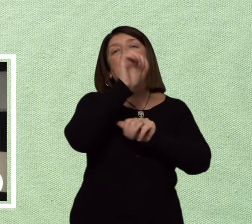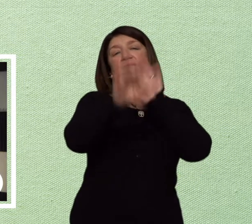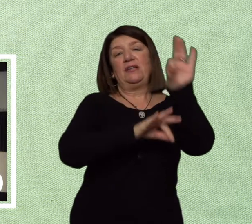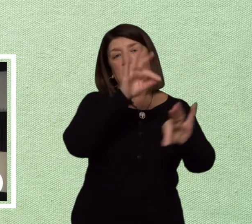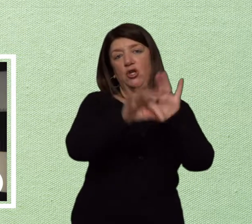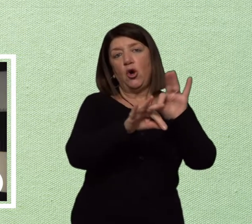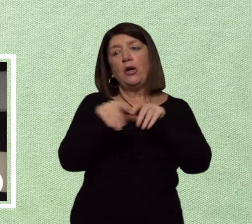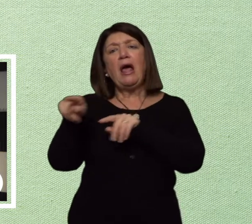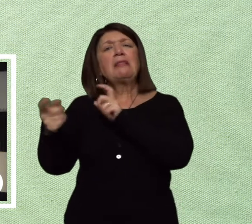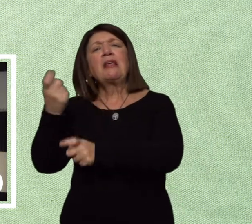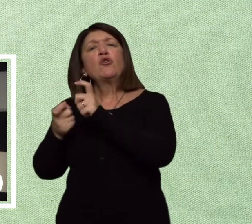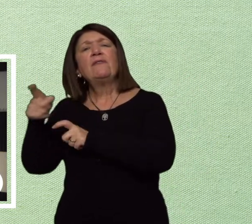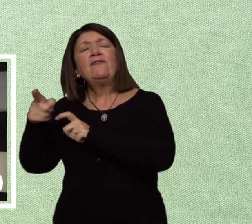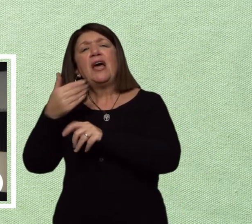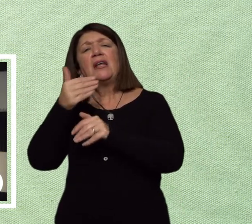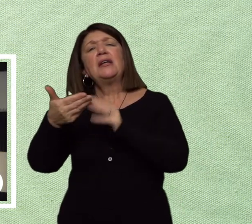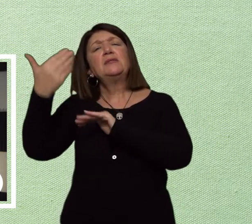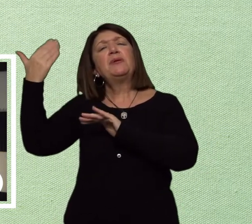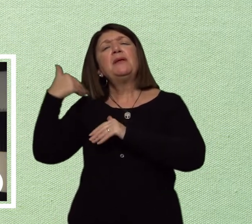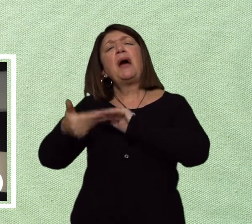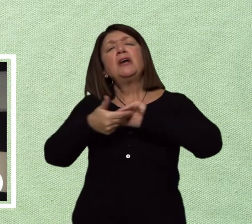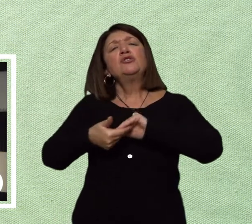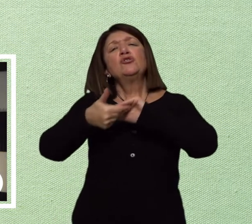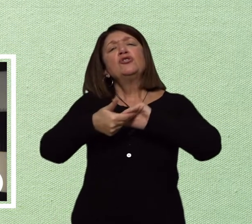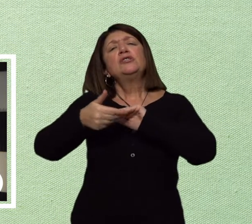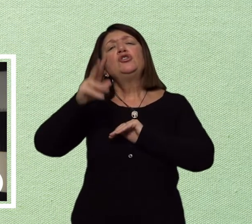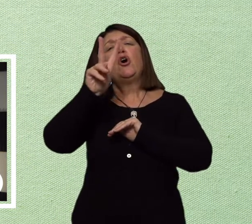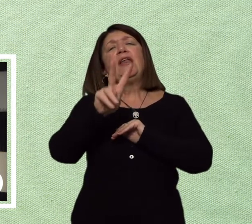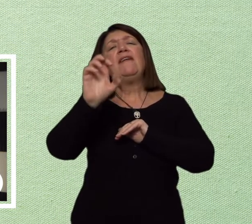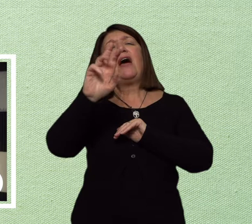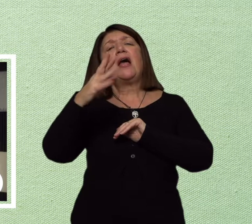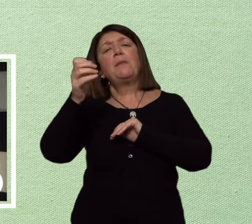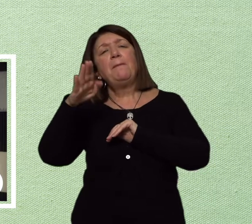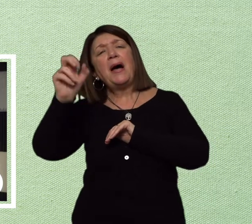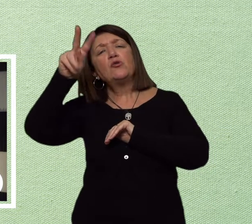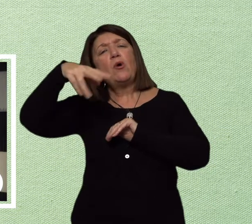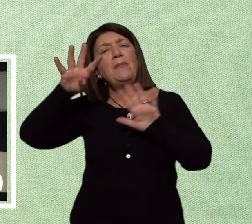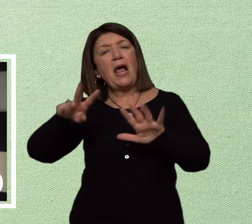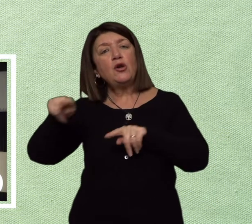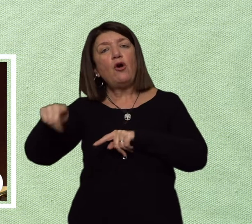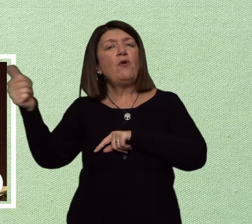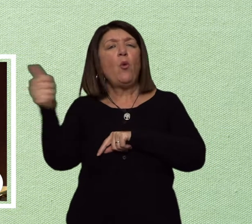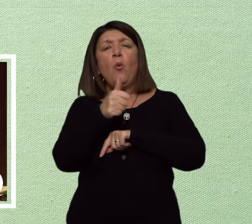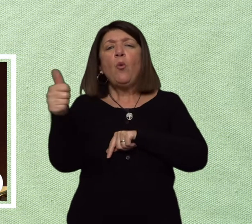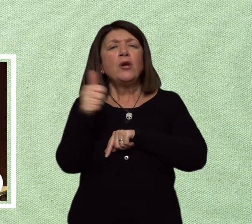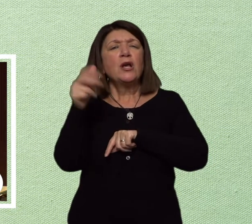stata fatta nel 2009, ormai tanto tempo fa, ed è effettivamente uno dei pochissimi dati su quello